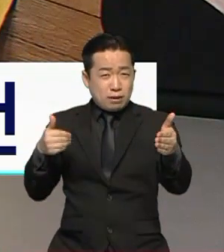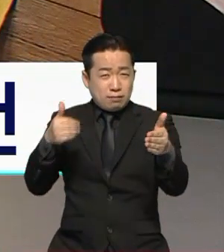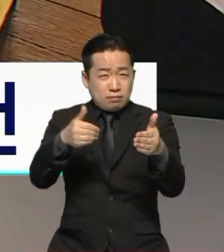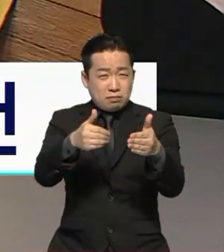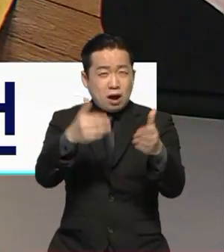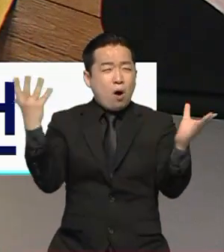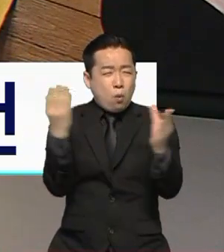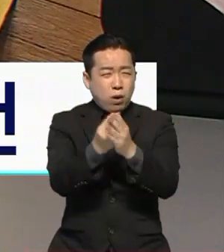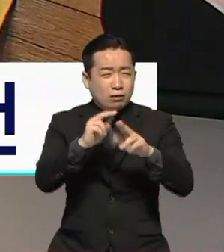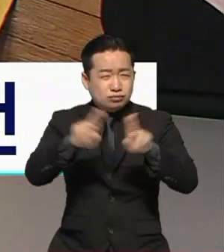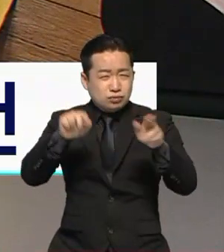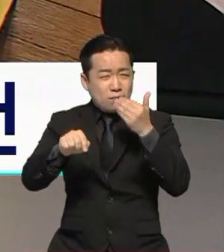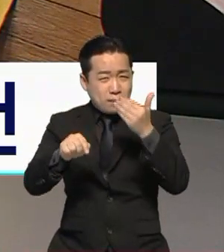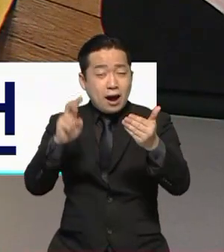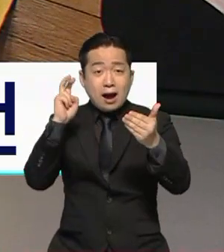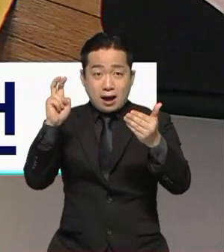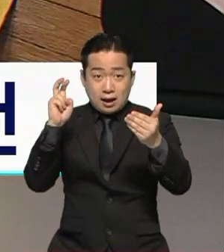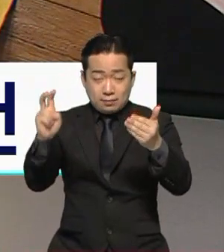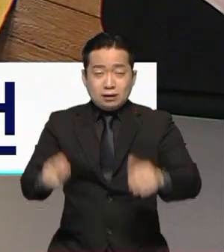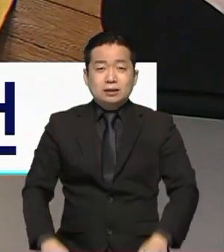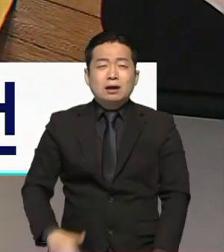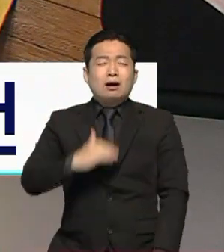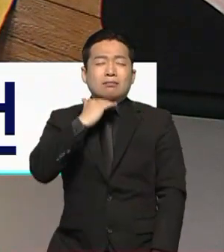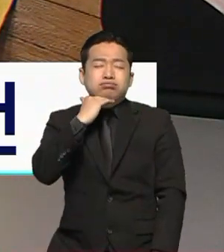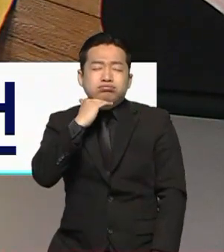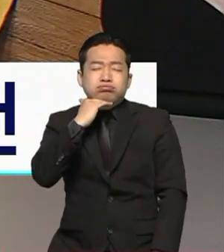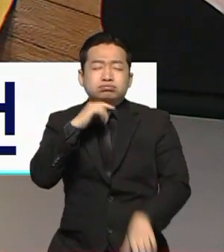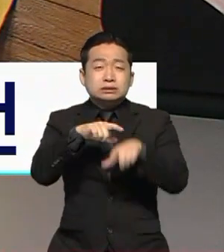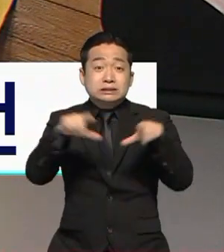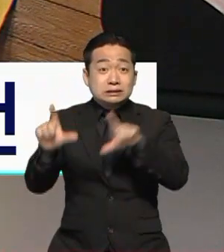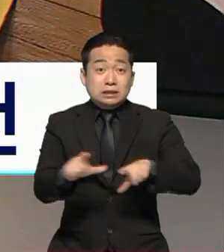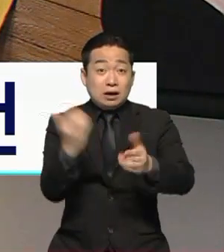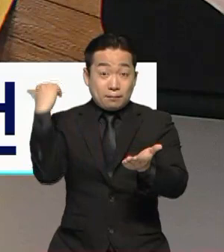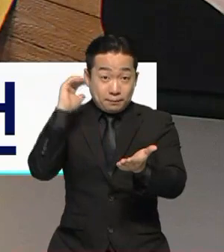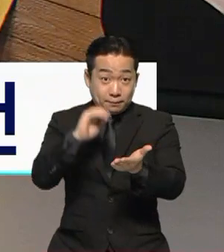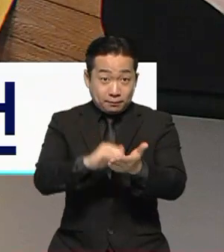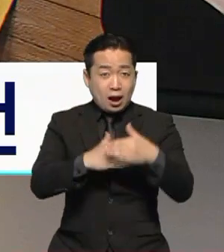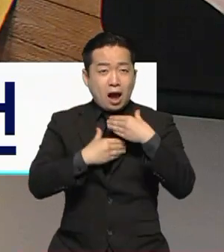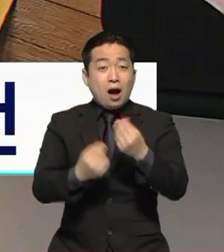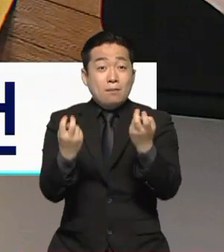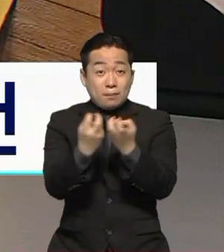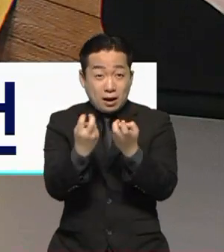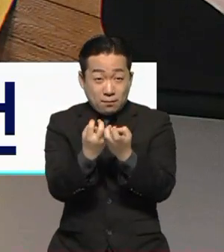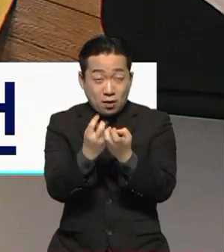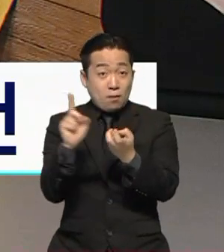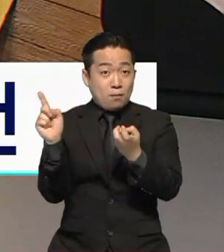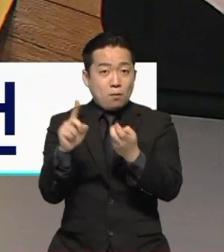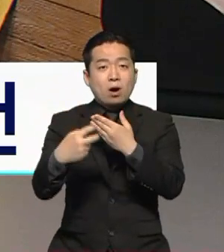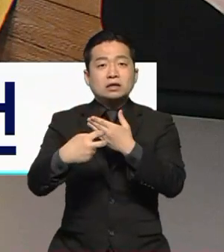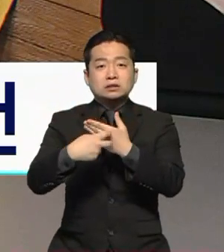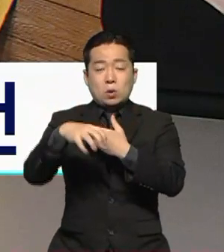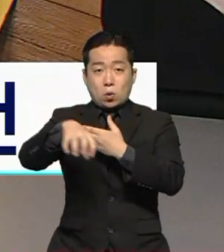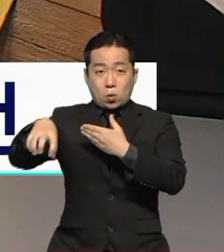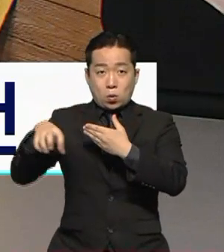가능성도 나오고 있는데요. 기다리던 일상으로 안전하게 돌아가기 위해서는 의료체계부터 안정적으로